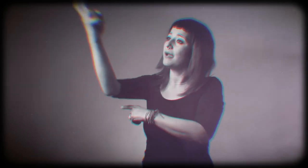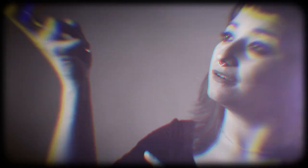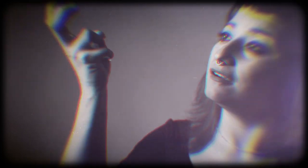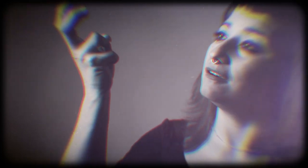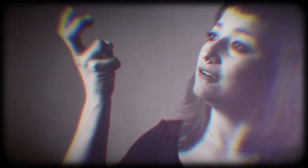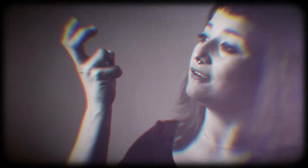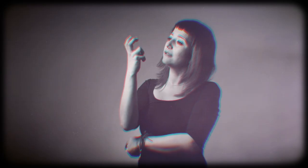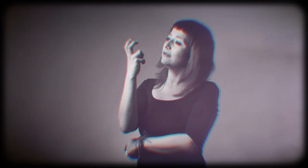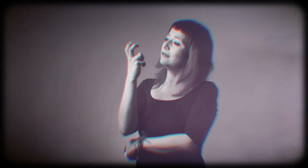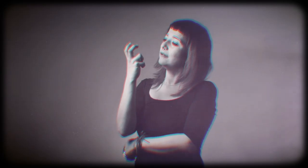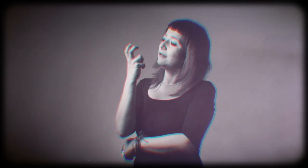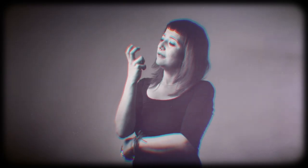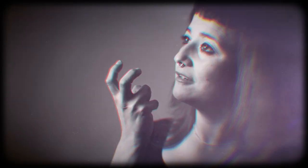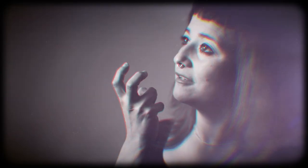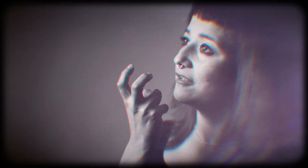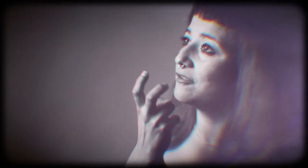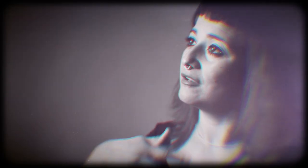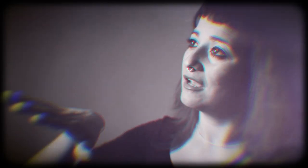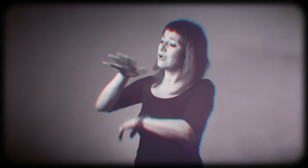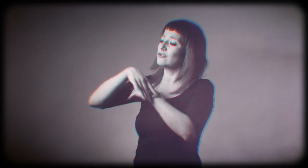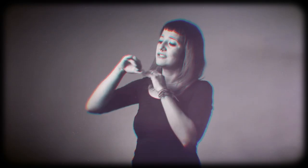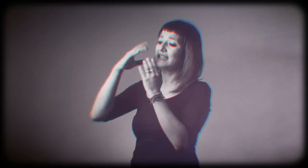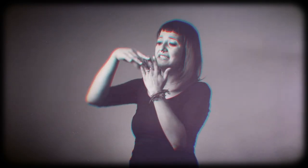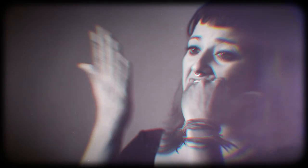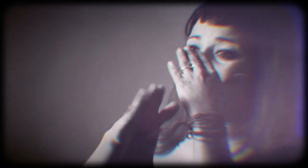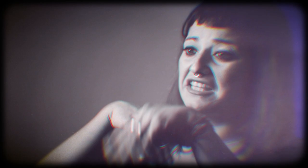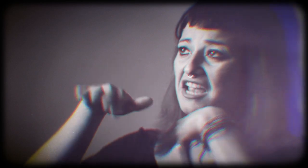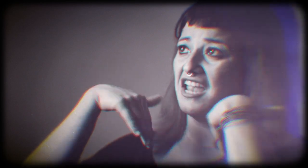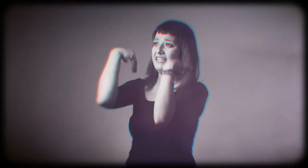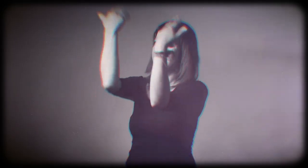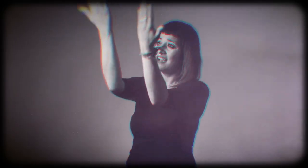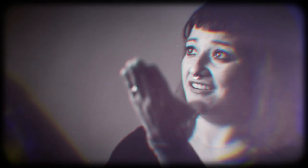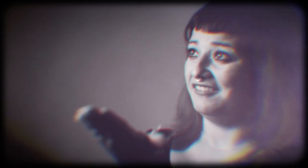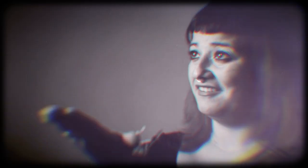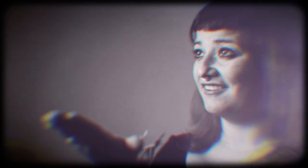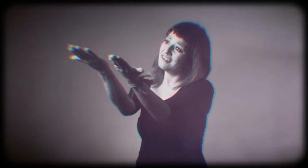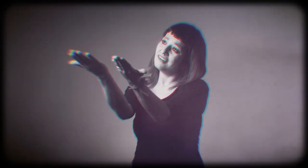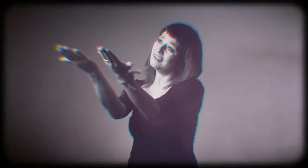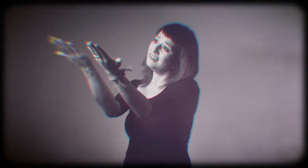Ven, donde la cosecha ya está hecha